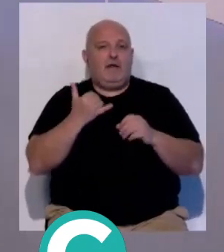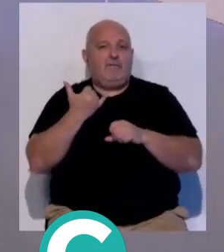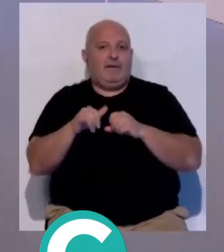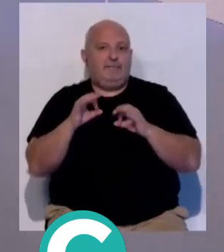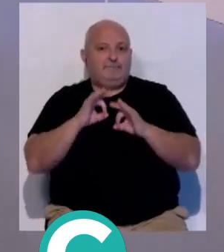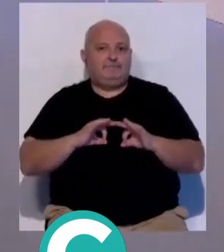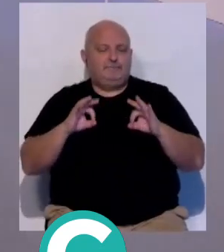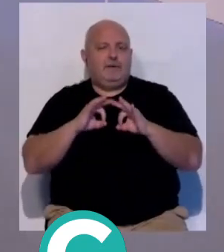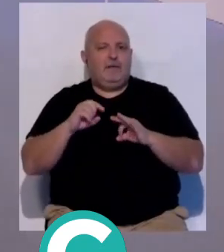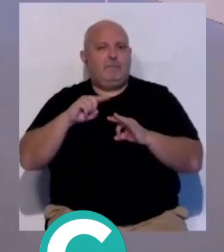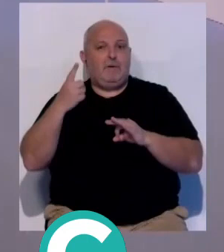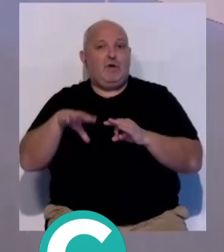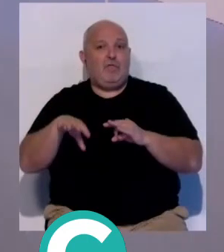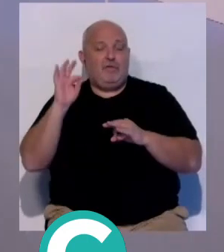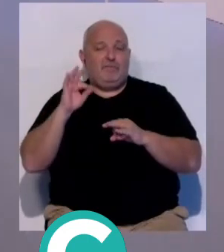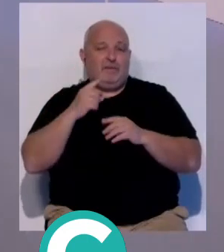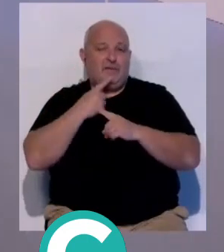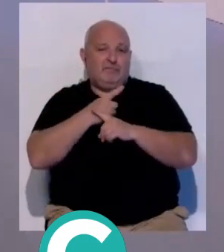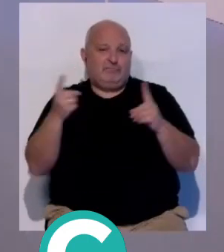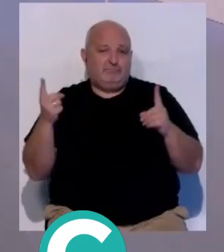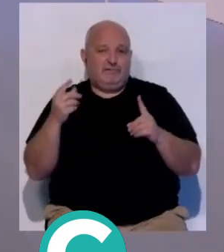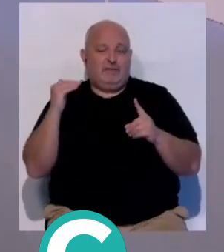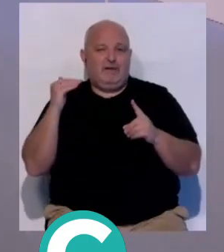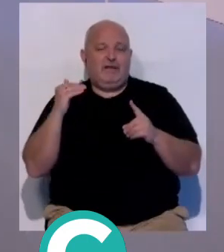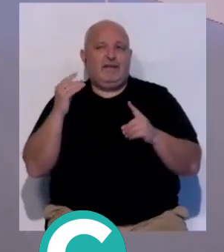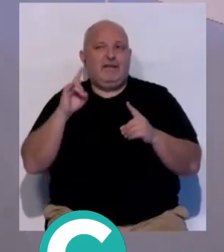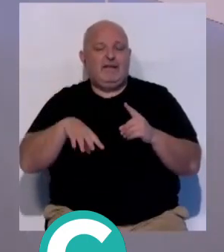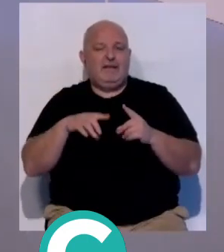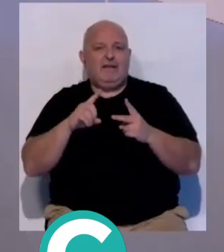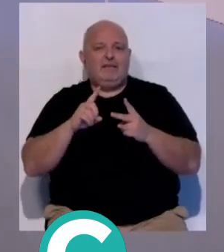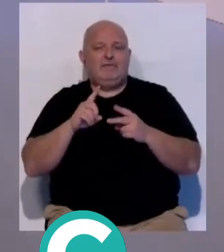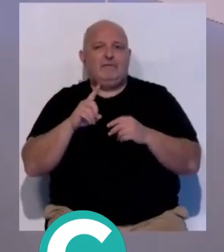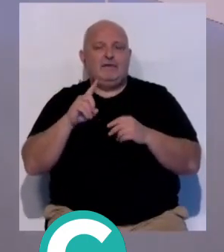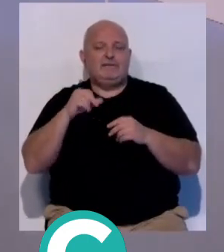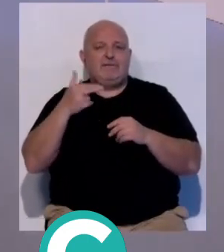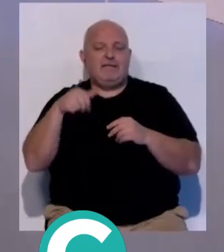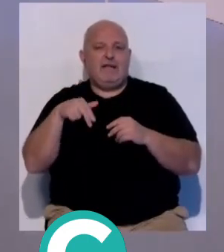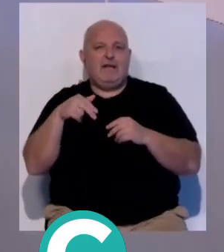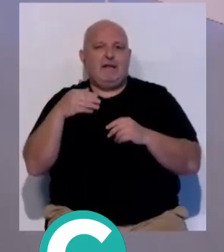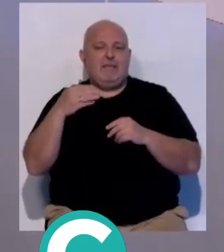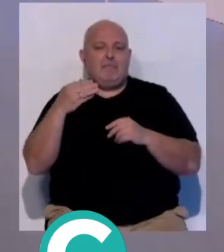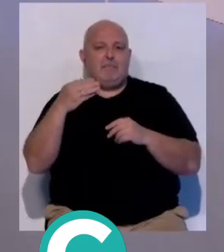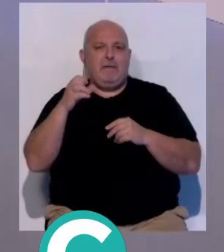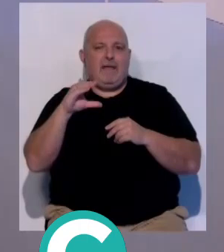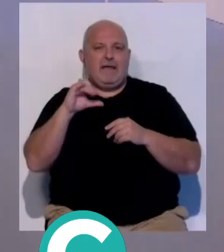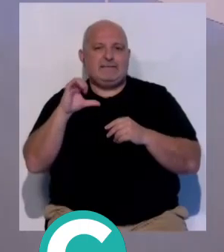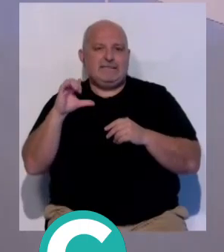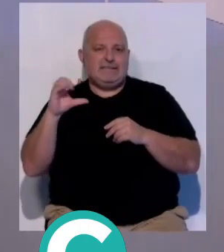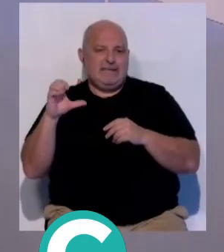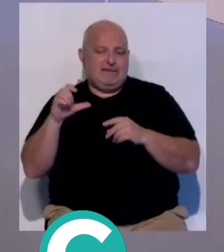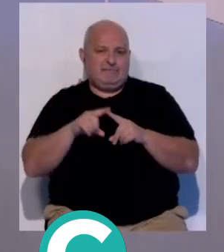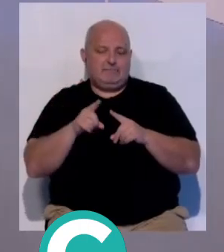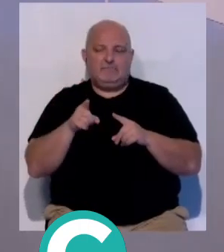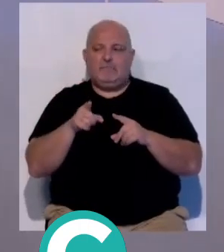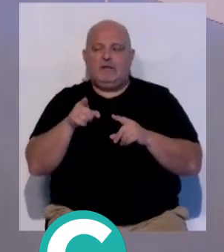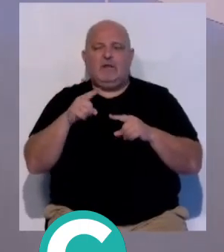hubo una primera opción que la dijimos en su día que era la de Sebastián becassee entrenador que